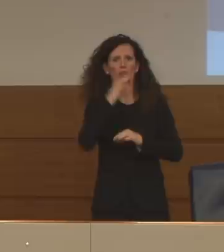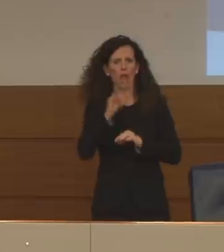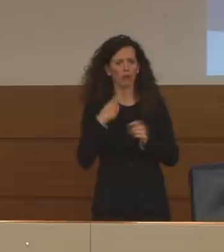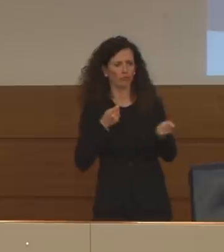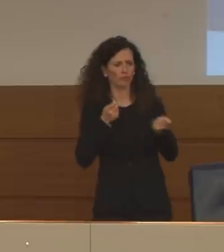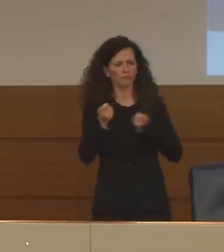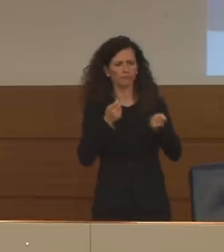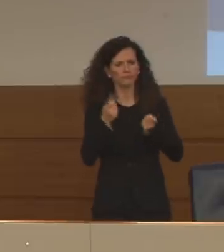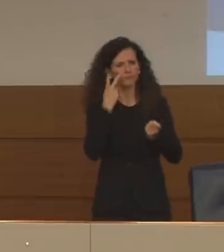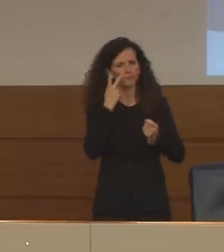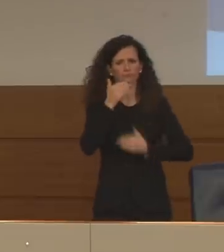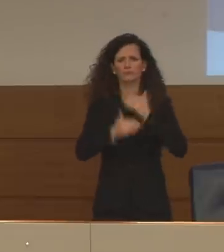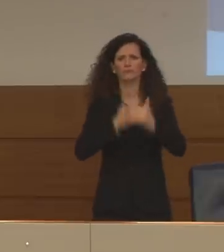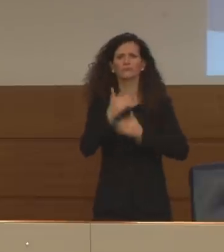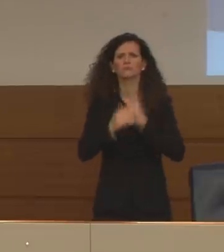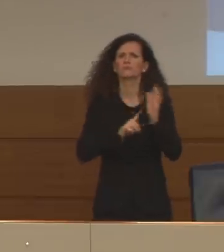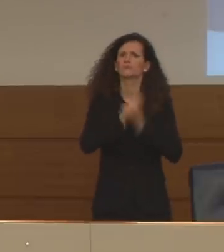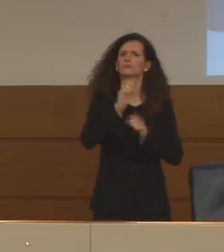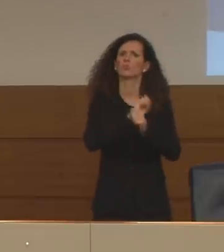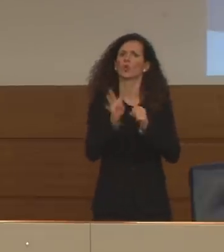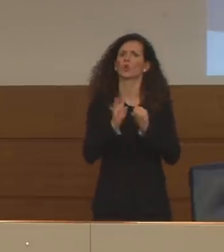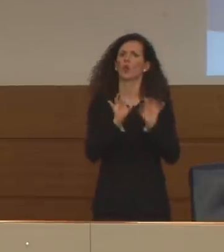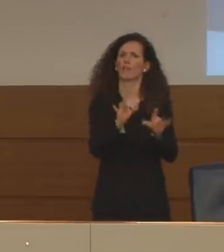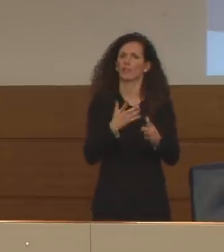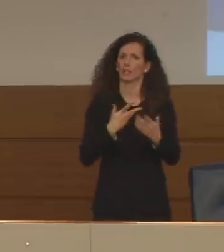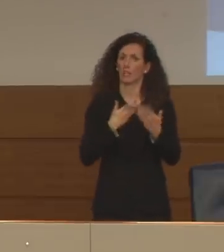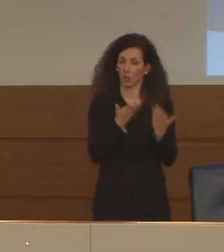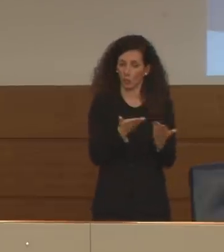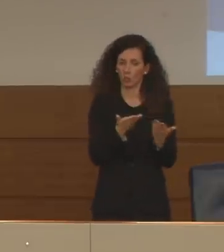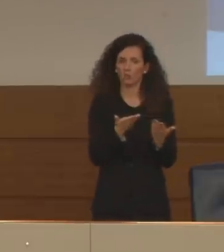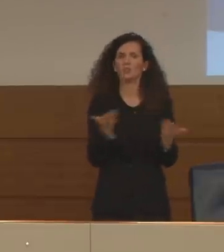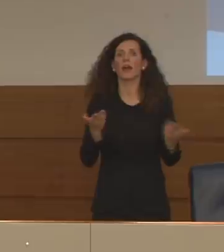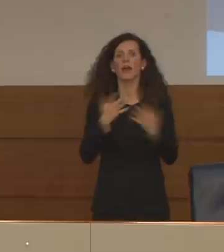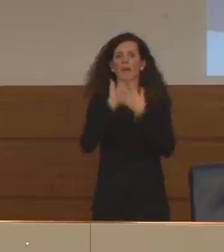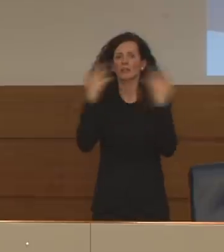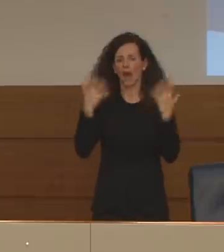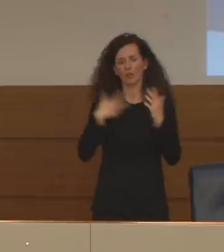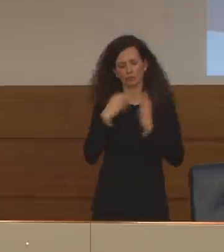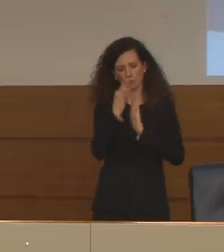delle positività e chiaramente abbiamo dei dati che ci consentono sempre di